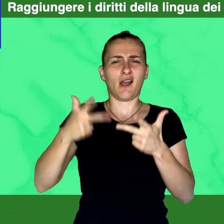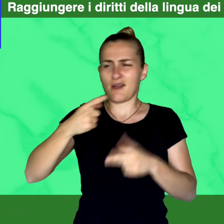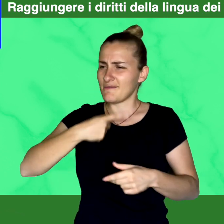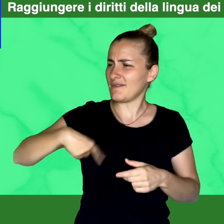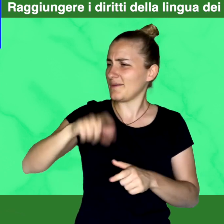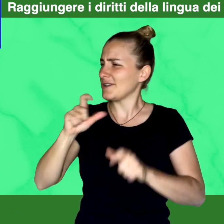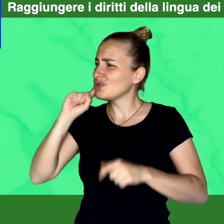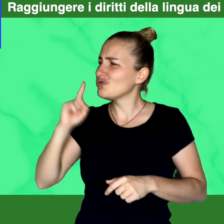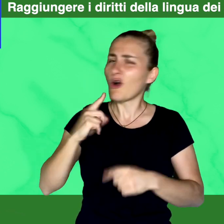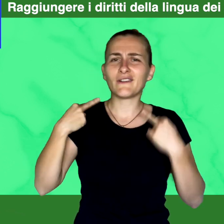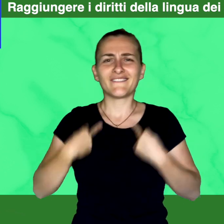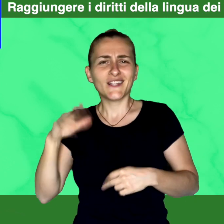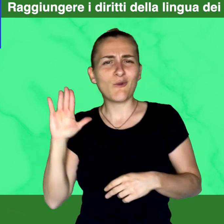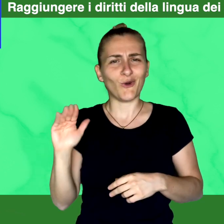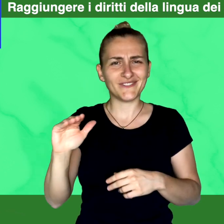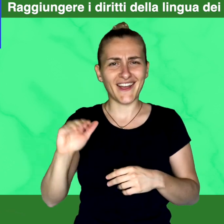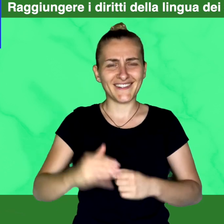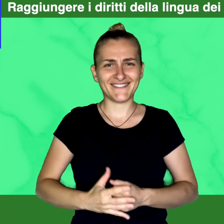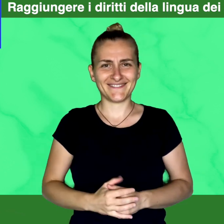e il loro riconoscimento hanno significato per noi, persone sorde, nella vita quotidiana.